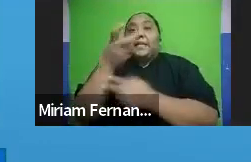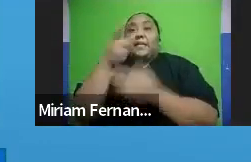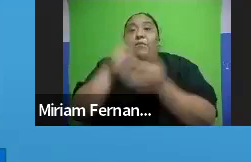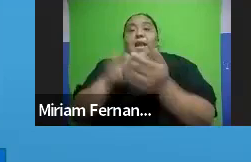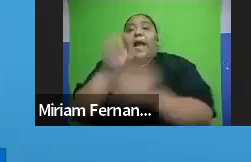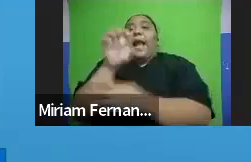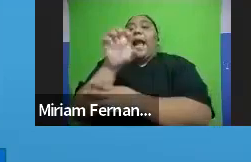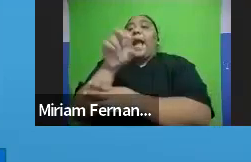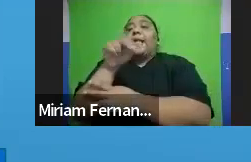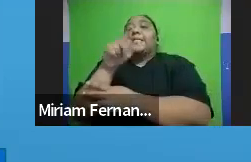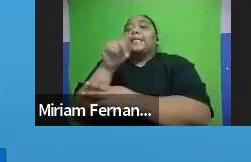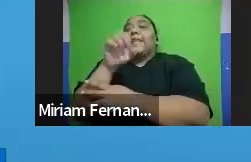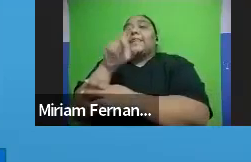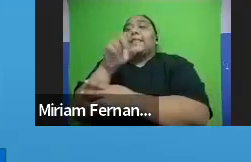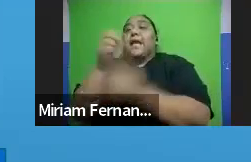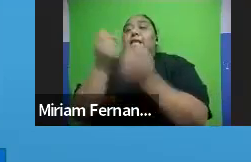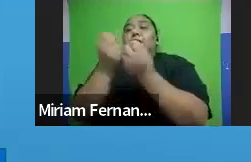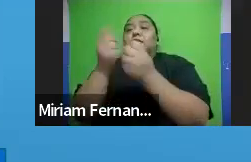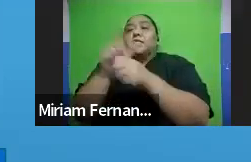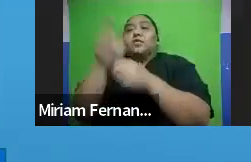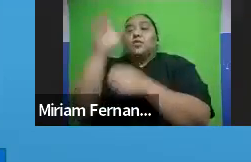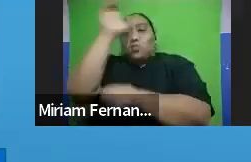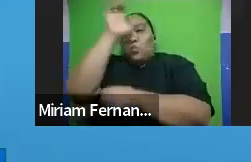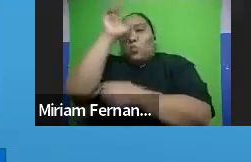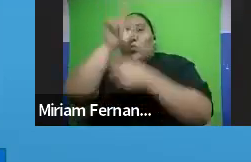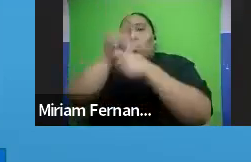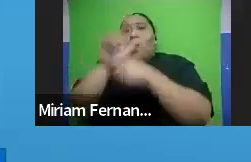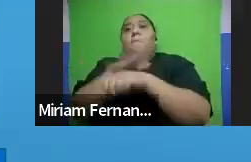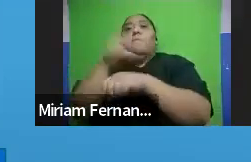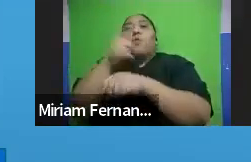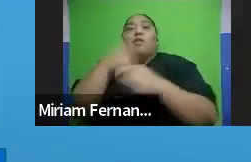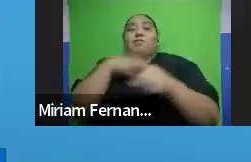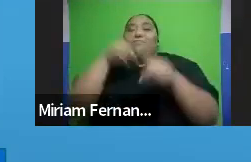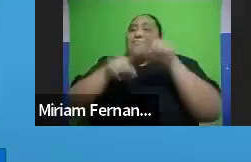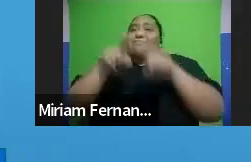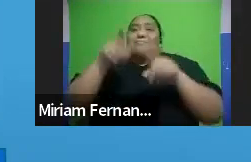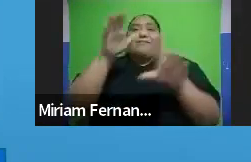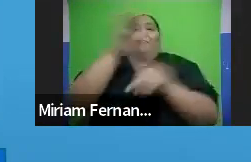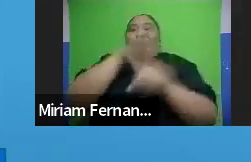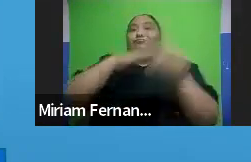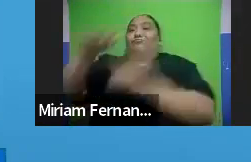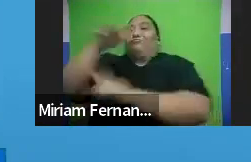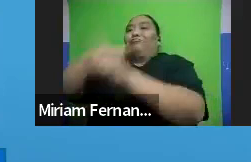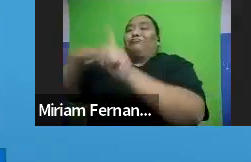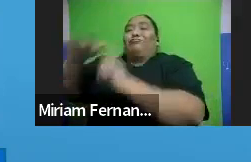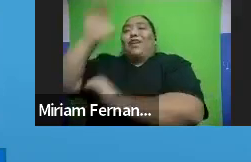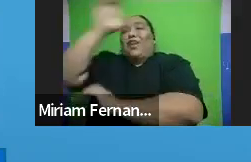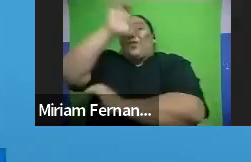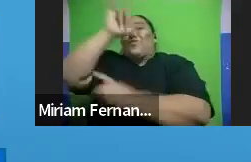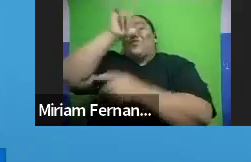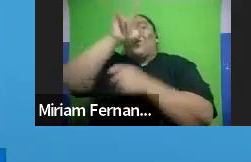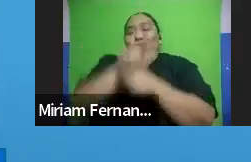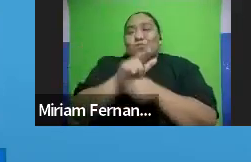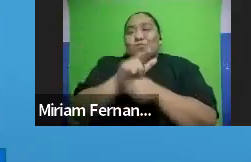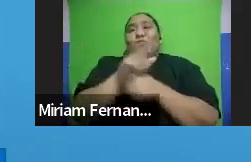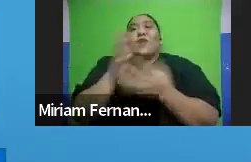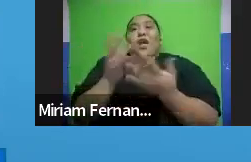mi conocimiento matemático ento, o mi conocimiento matemático es extendido y sociocultural, porque depende de todo de todo el contexto depende de la cultura y en este caso. caso, de la lengua de señas que